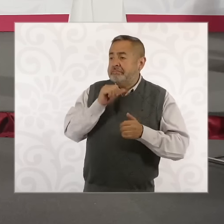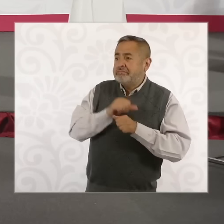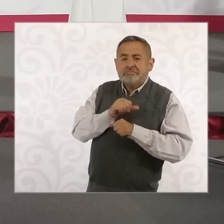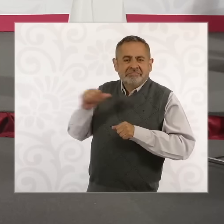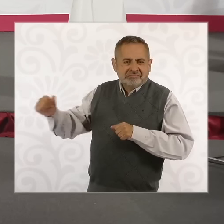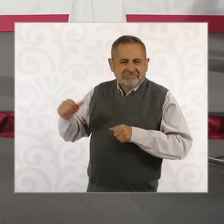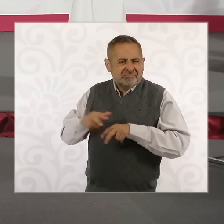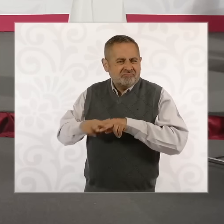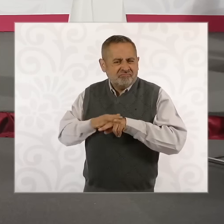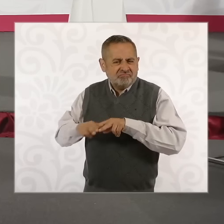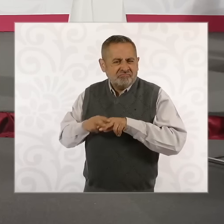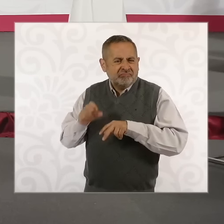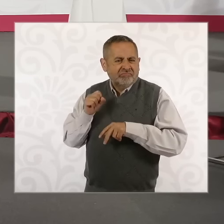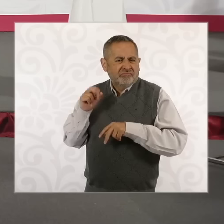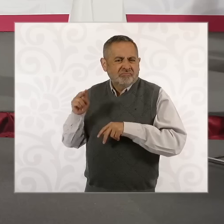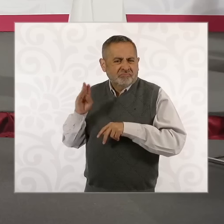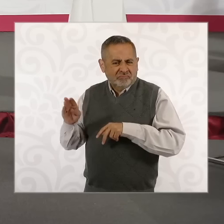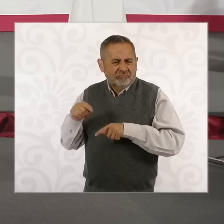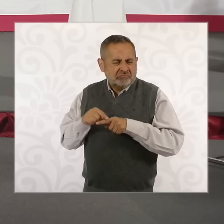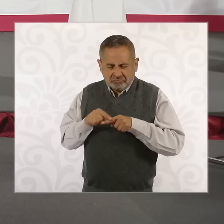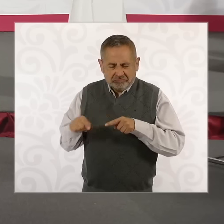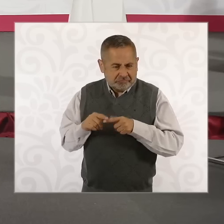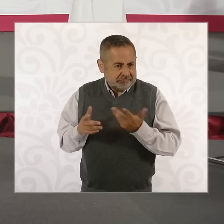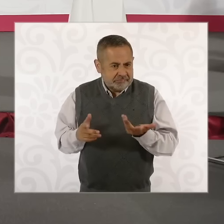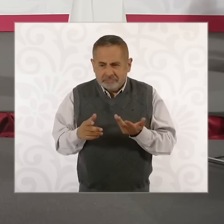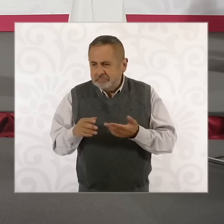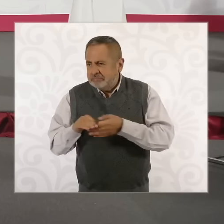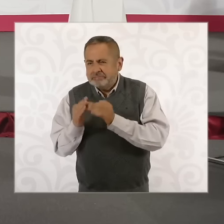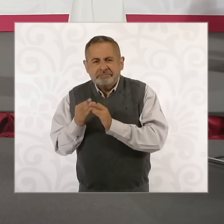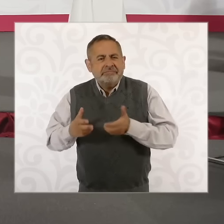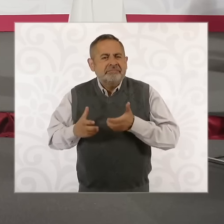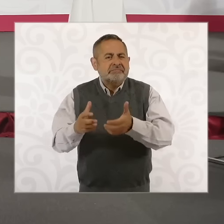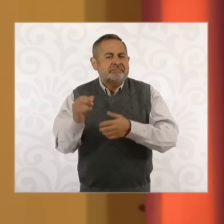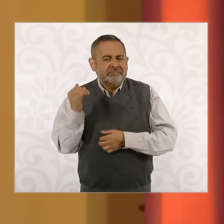y sobre un eje. Eh estamos aprovechando la infraestructura que existe, que de hecho a